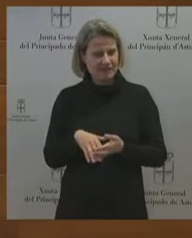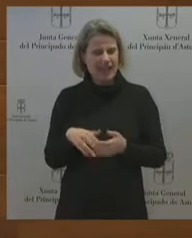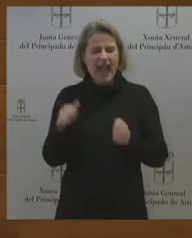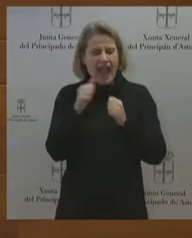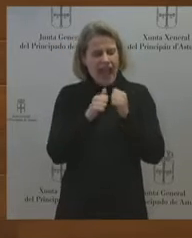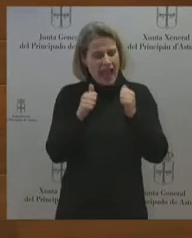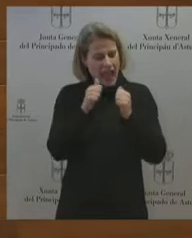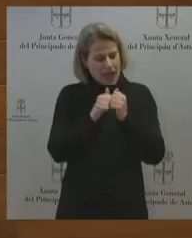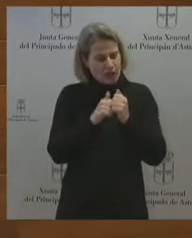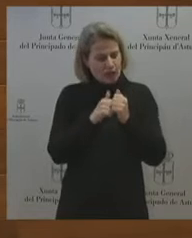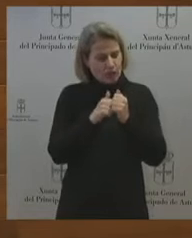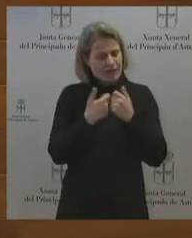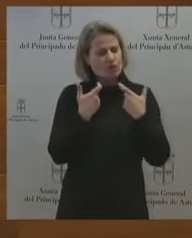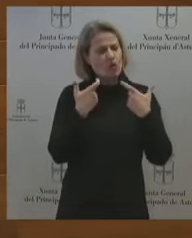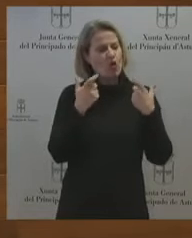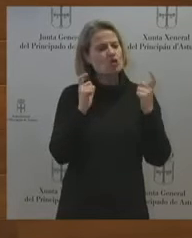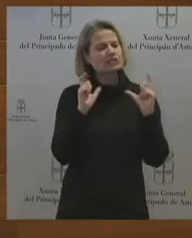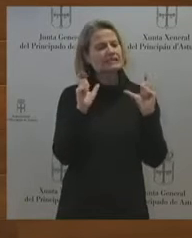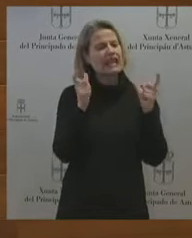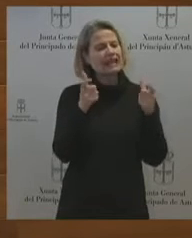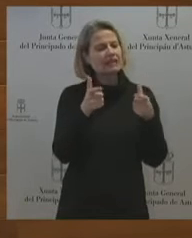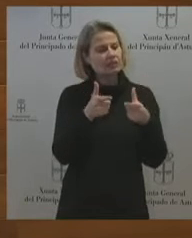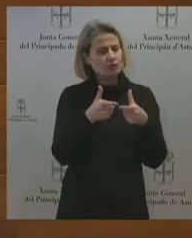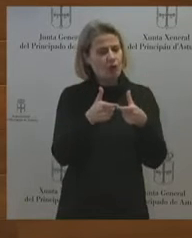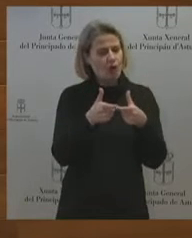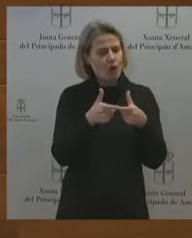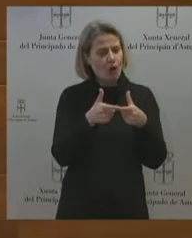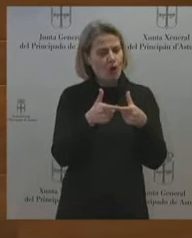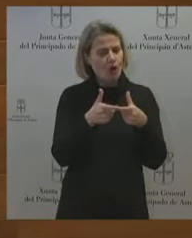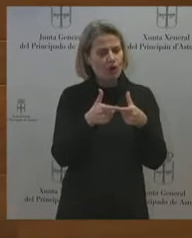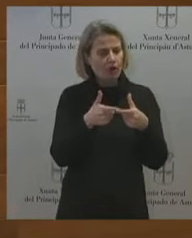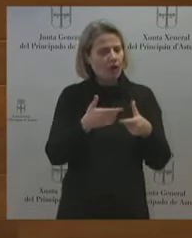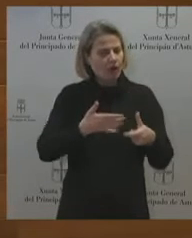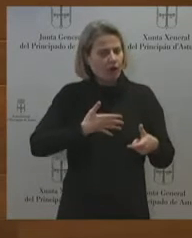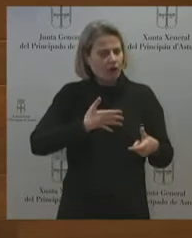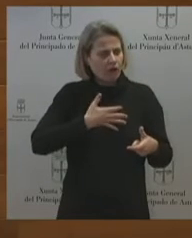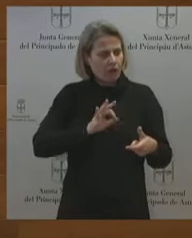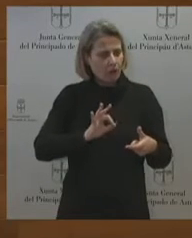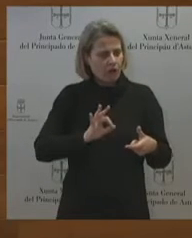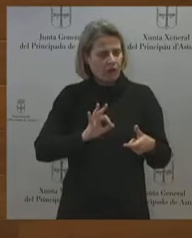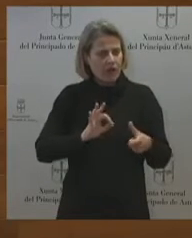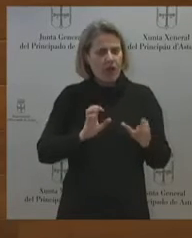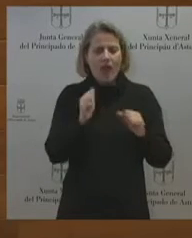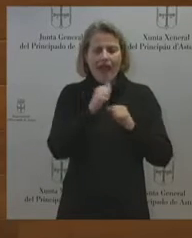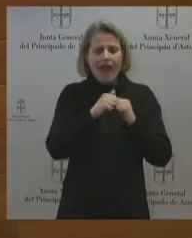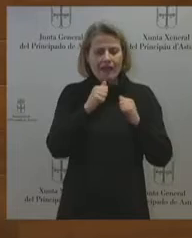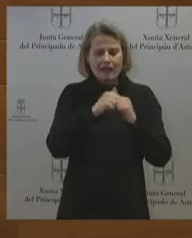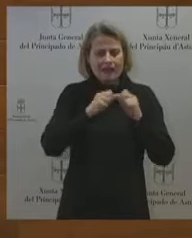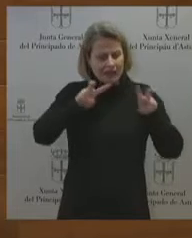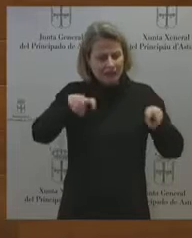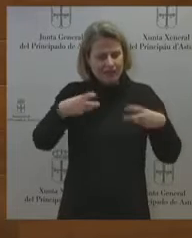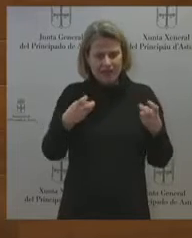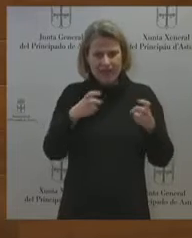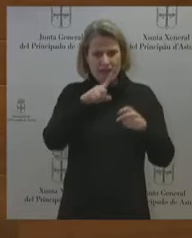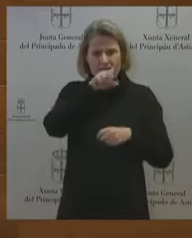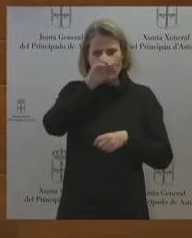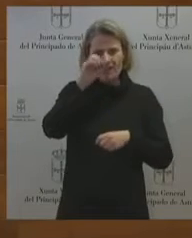Es 100% reciclable. 100%. En un momento en el que tenemos que caminar hacia la sostenibilidad,